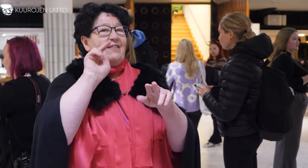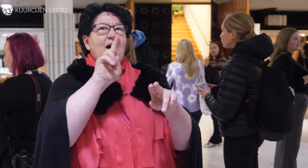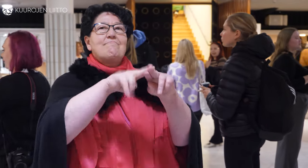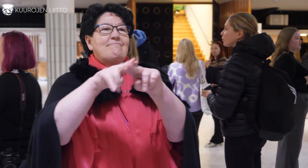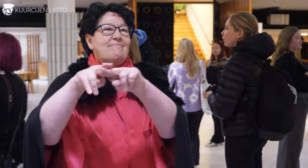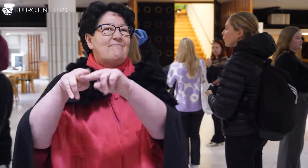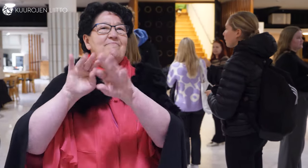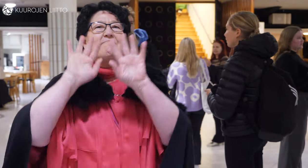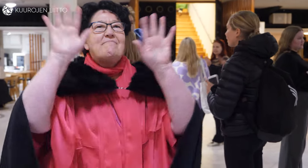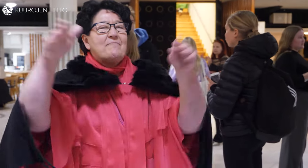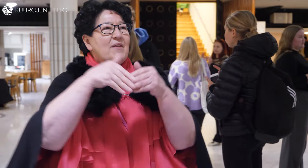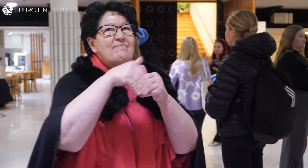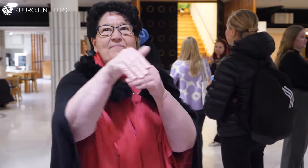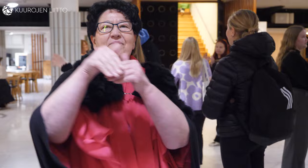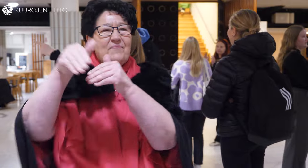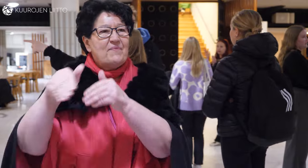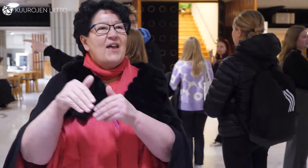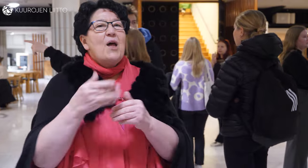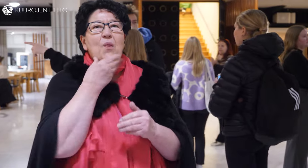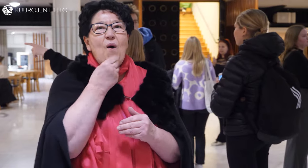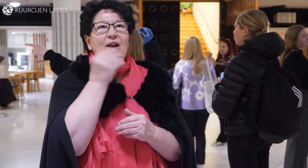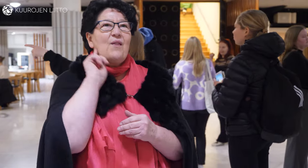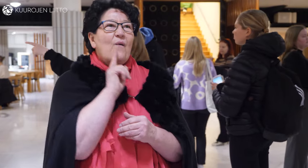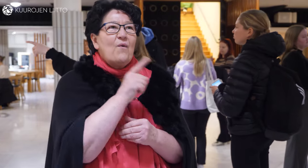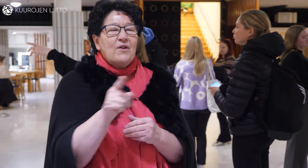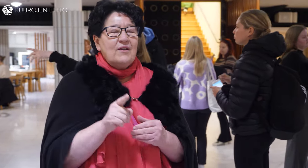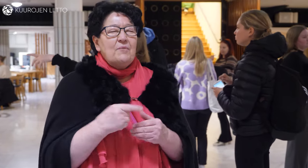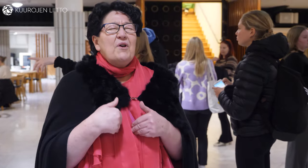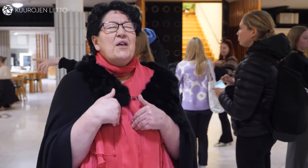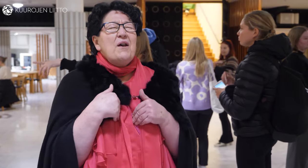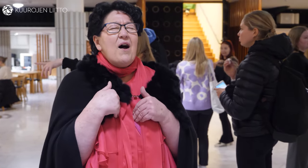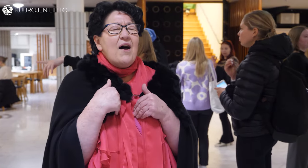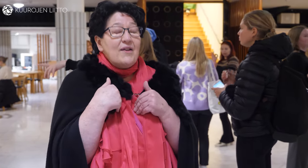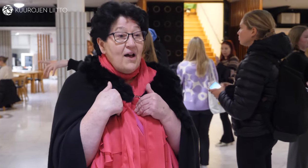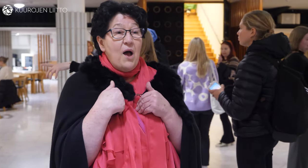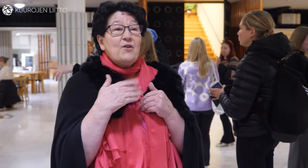On aivan ihanaa nähdä lehterit täynnä nuoria kuuroja opiskelijoita, -